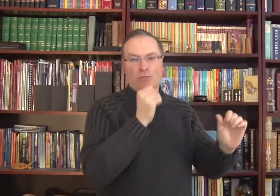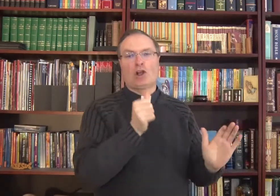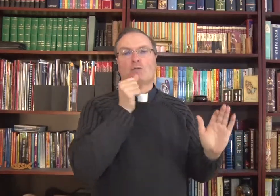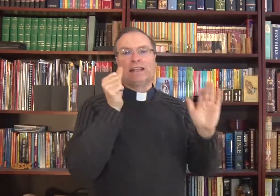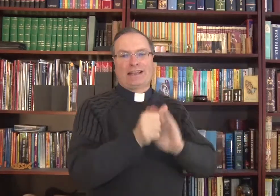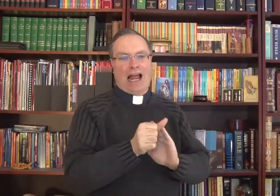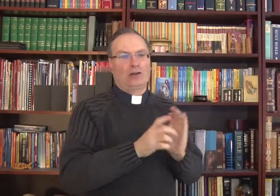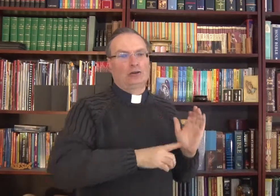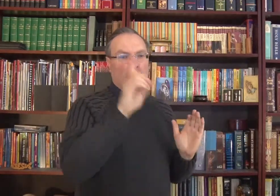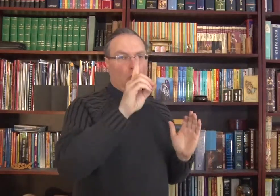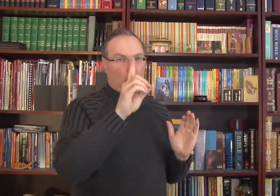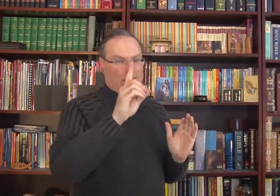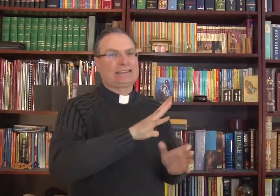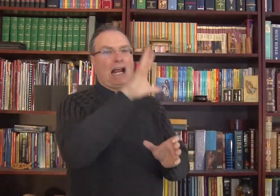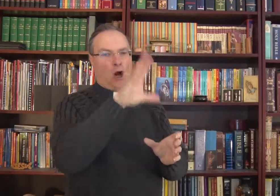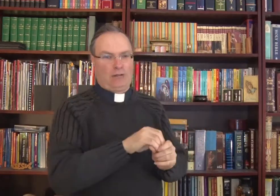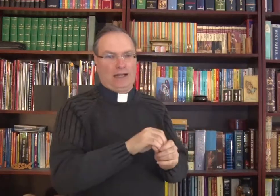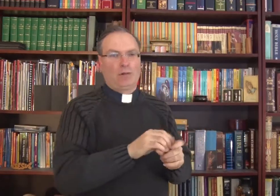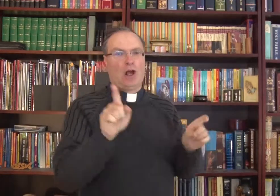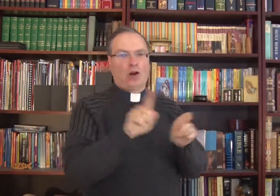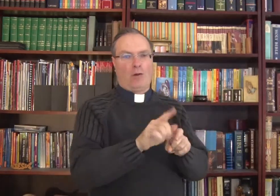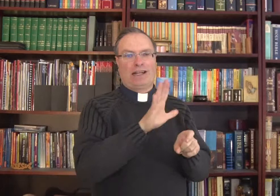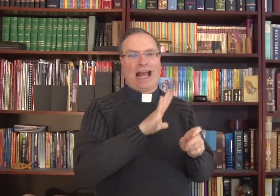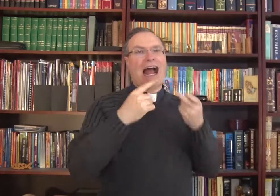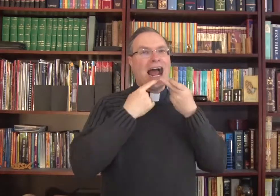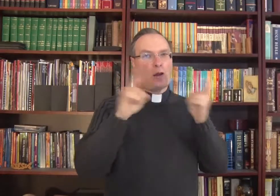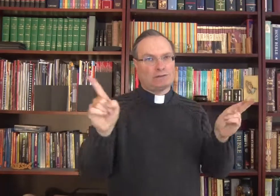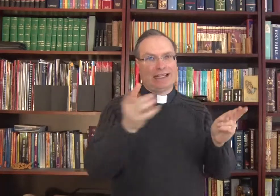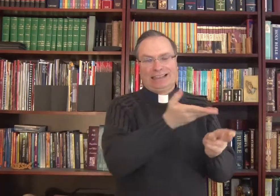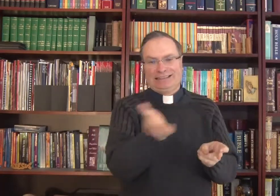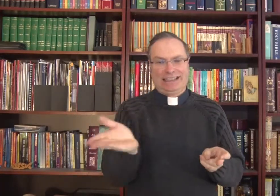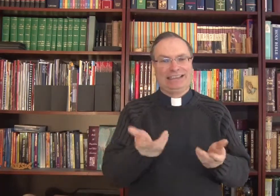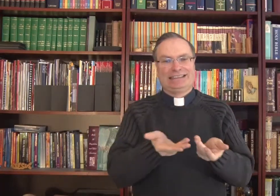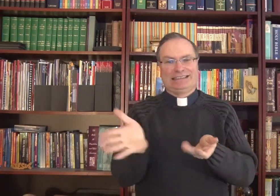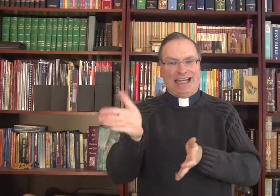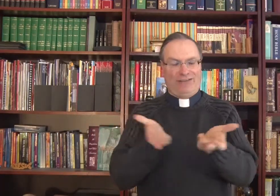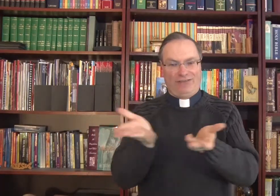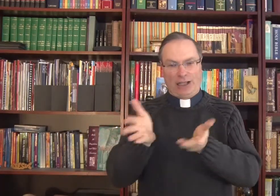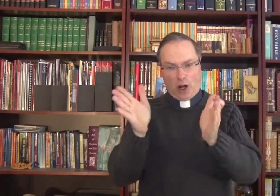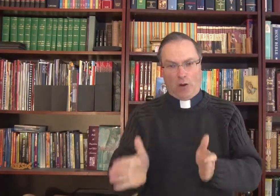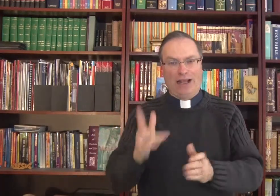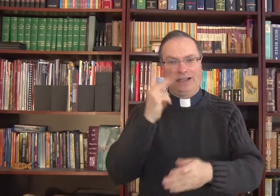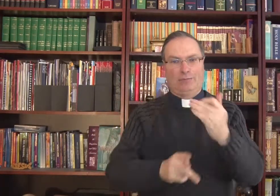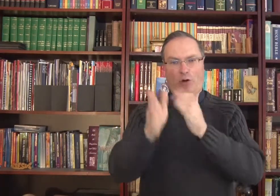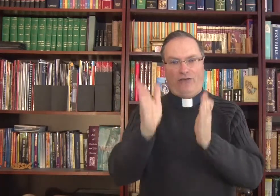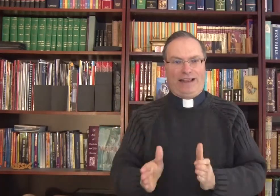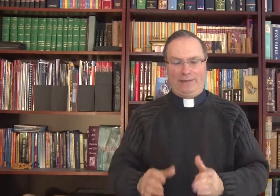le mystère de Dieu s'accomplira, comme il l'a annoncé à ses serviteurs les prophètes.»